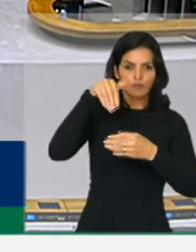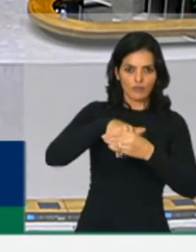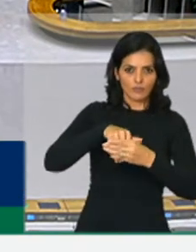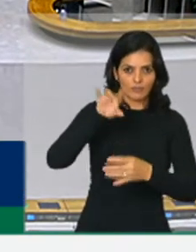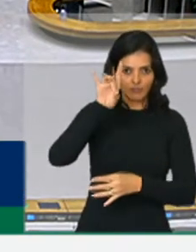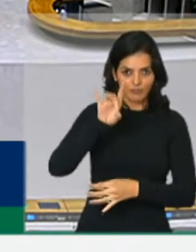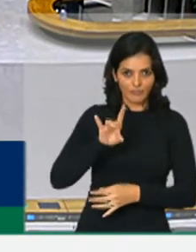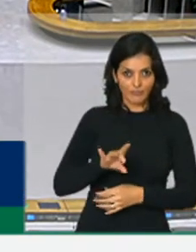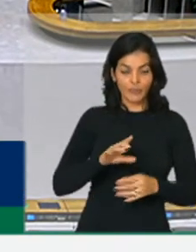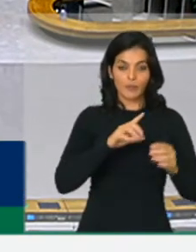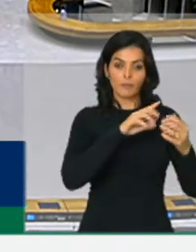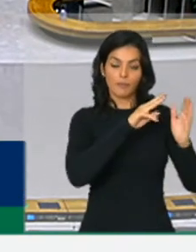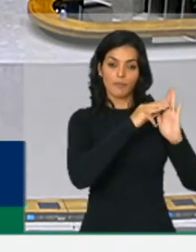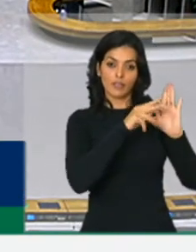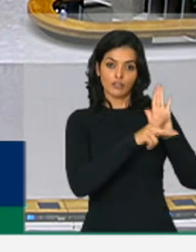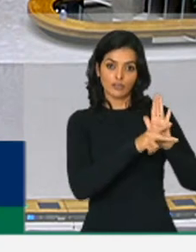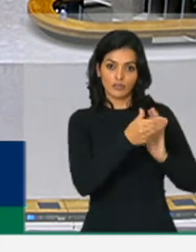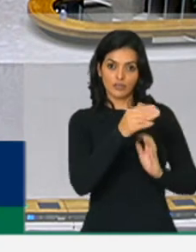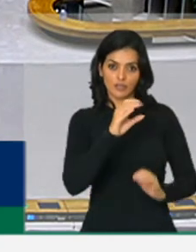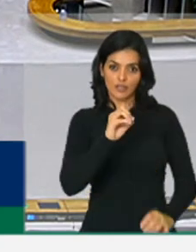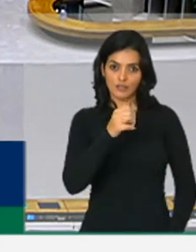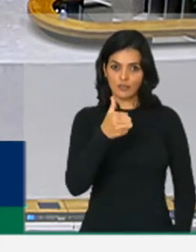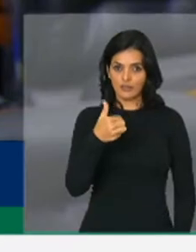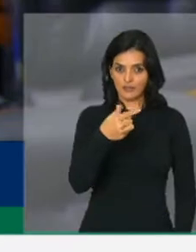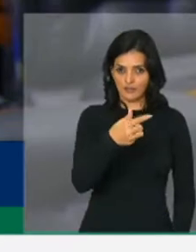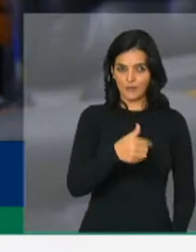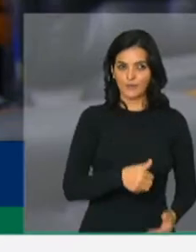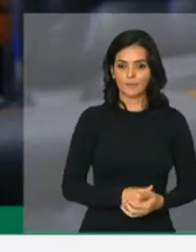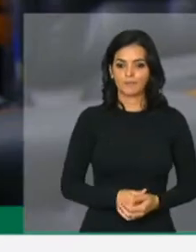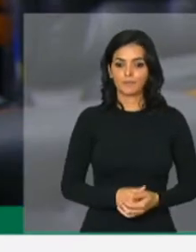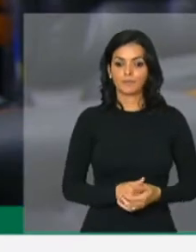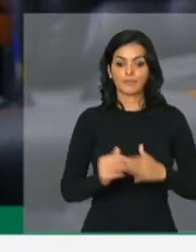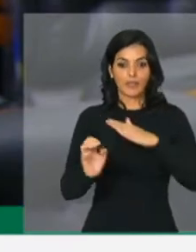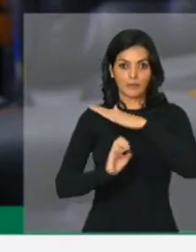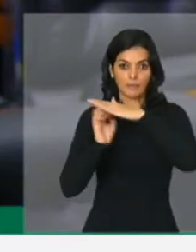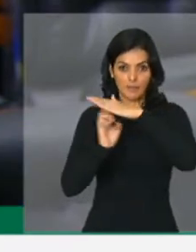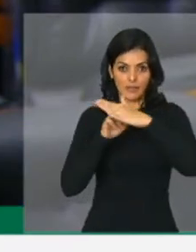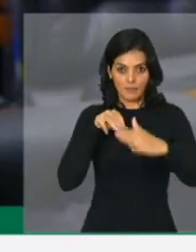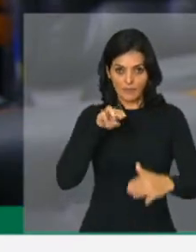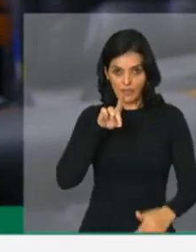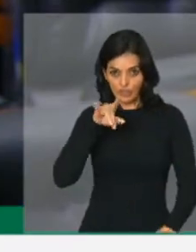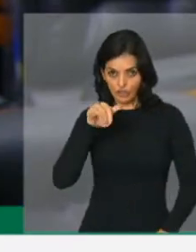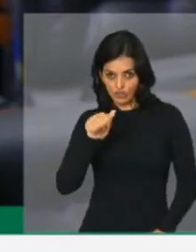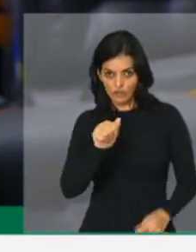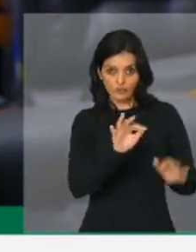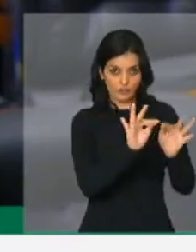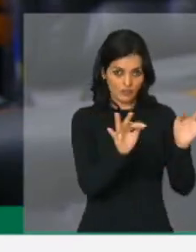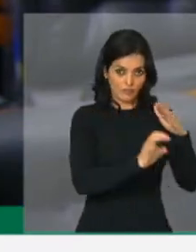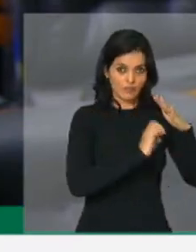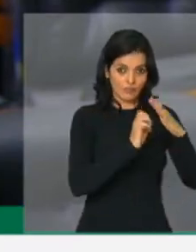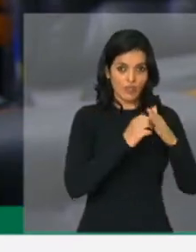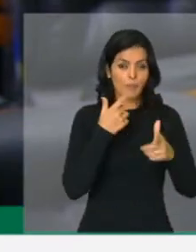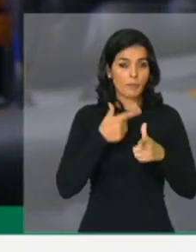NÃO FEZ NADA PRA QUE ELAS NÃO QUEBRASSEM. NÃO FEZ NADA PRA QUE ELAS PUDESSEM SOBREVIVER NO MEIO DE UMA DAS